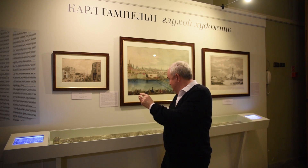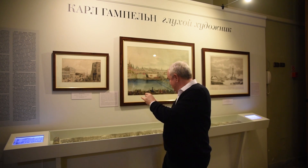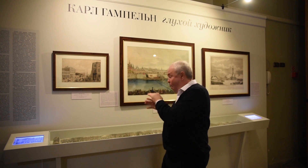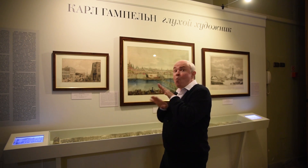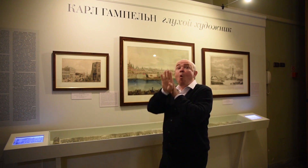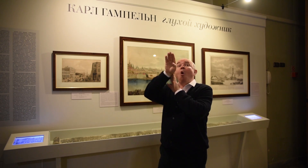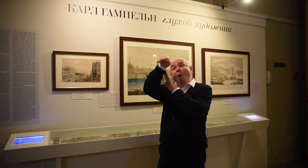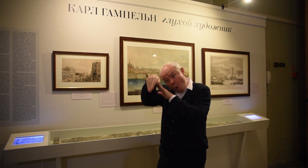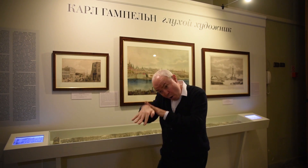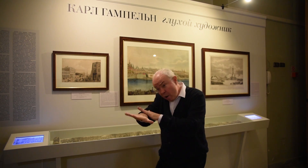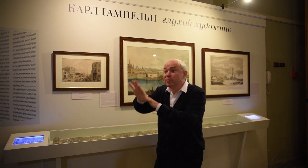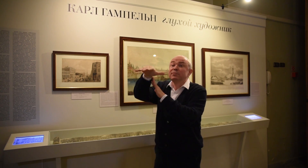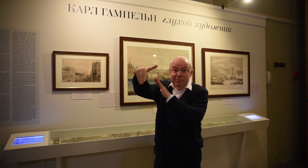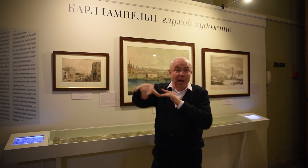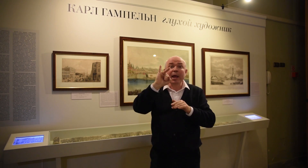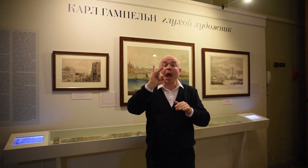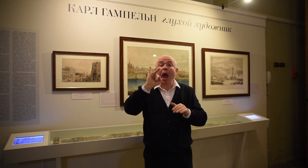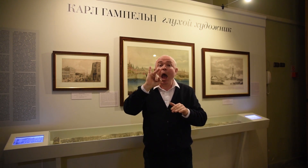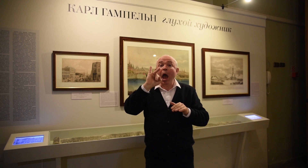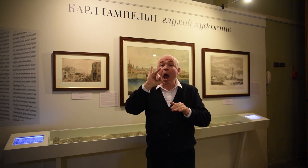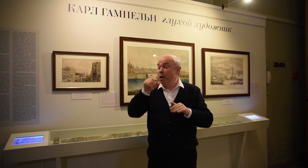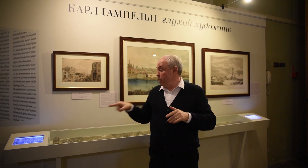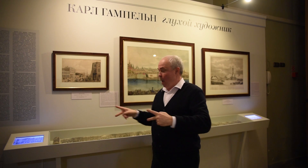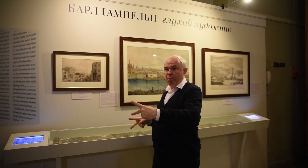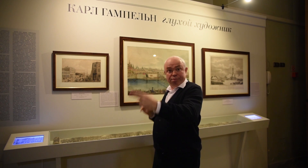Мост за мостом…